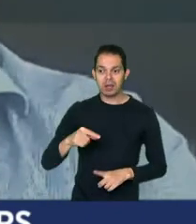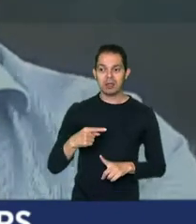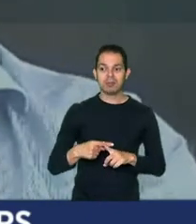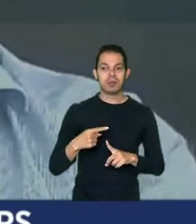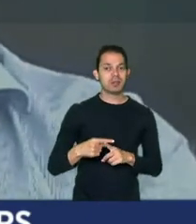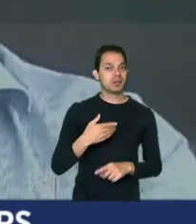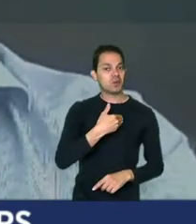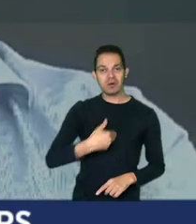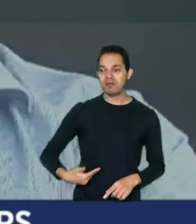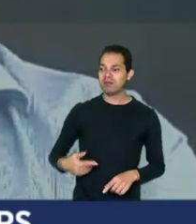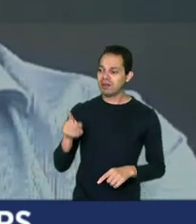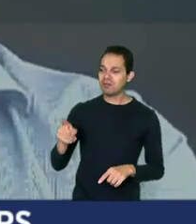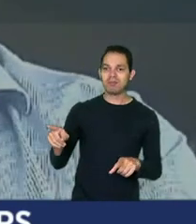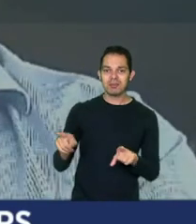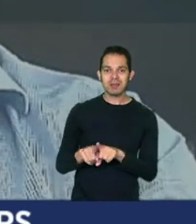É MAIOR PORQUE O GOVERNO É